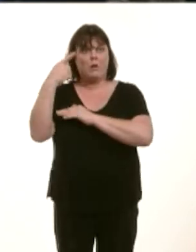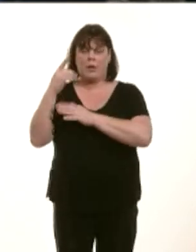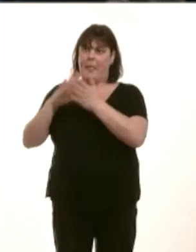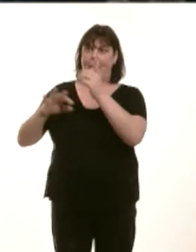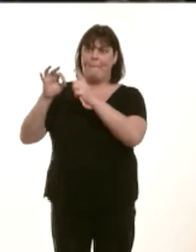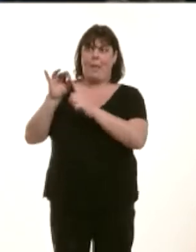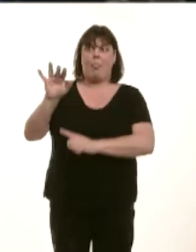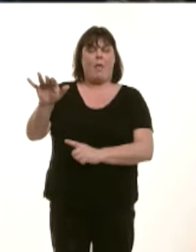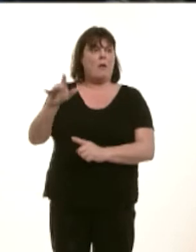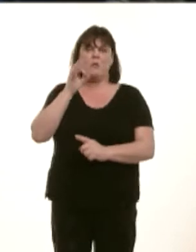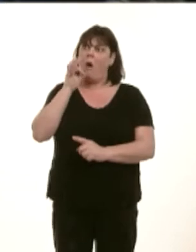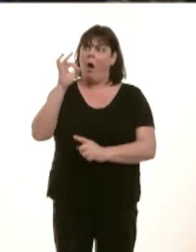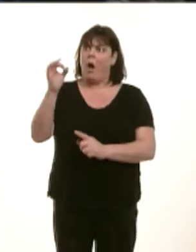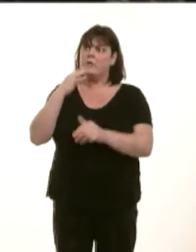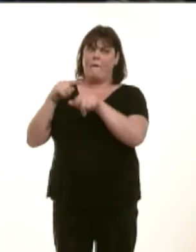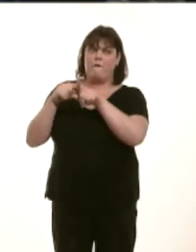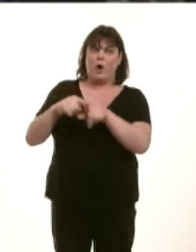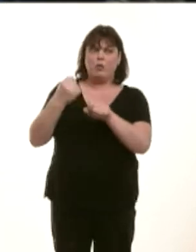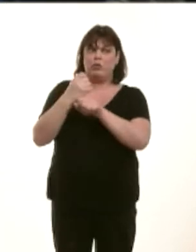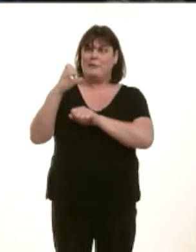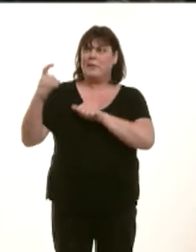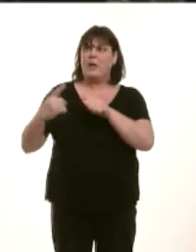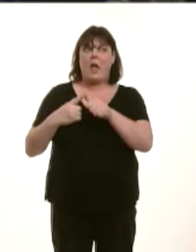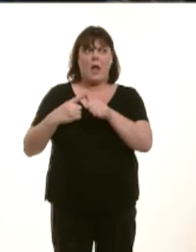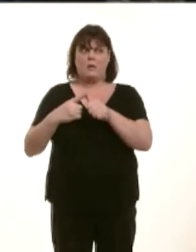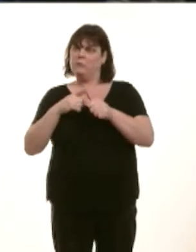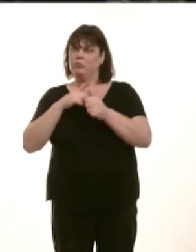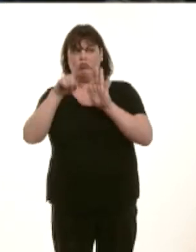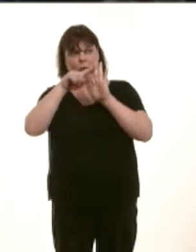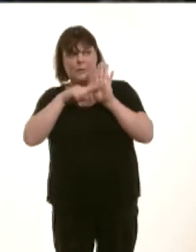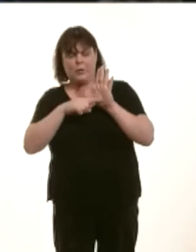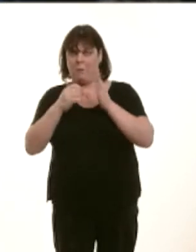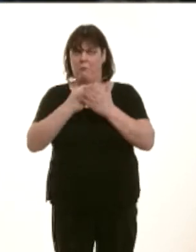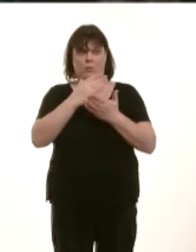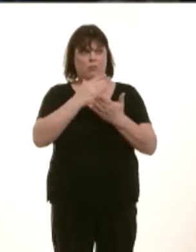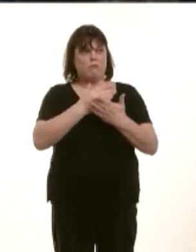lefel yna o fewn y gadwn gyflenwi llaeth, a hefyd fel bod gan y goruchwyliwr y dannedd